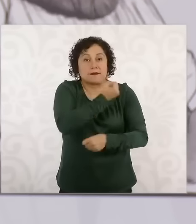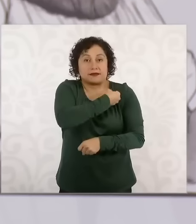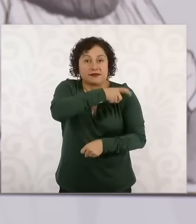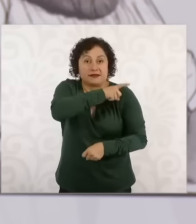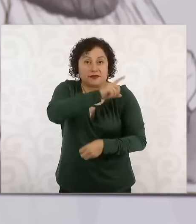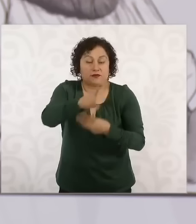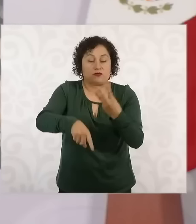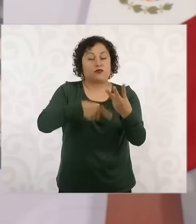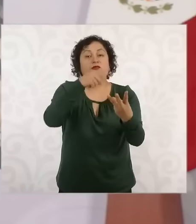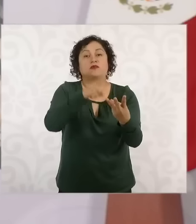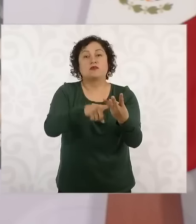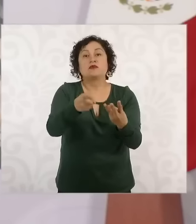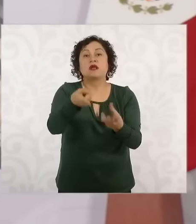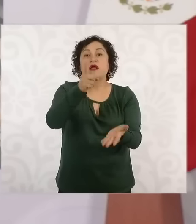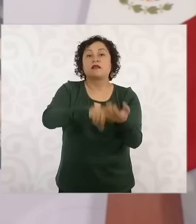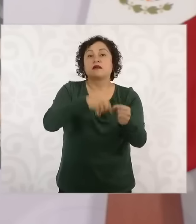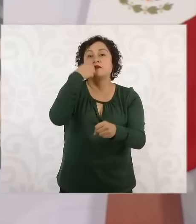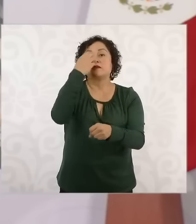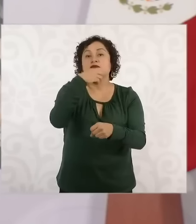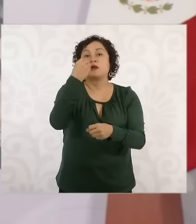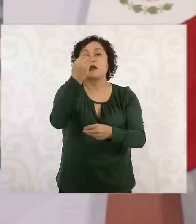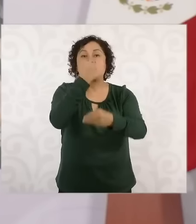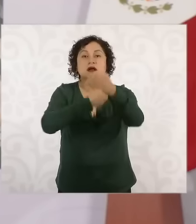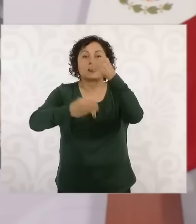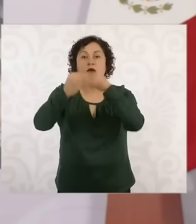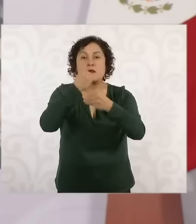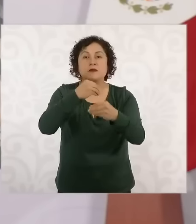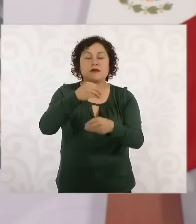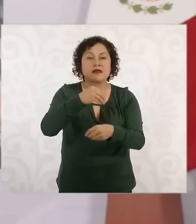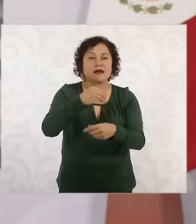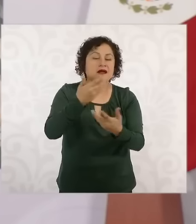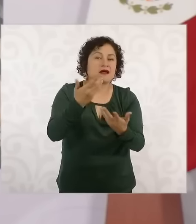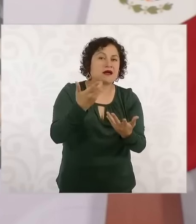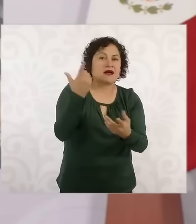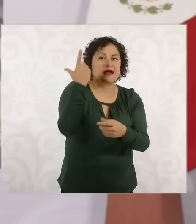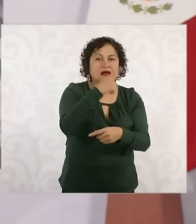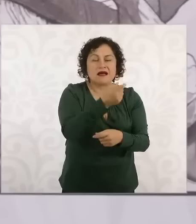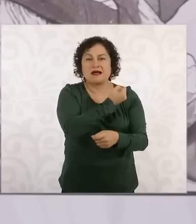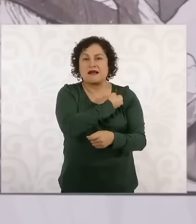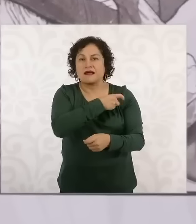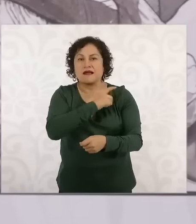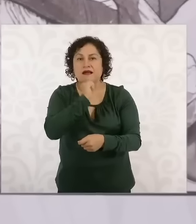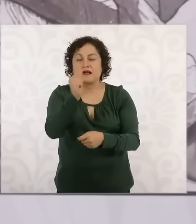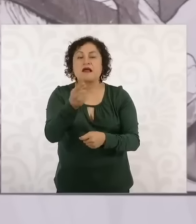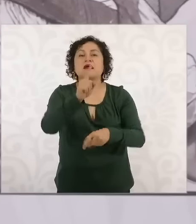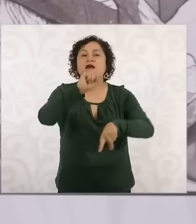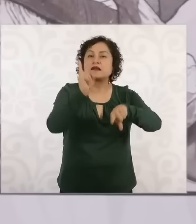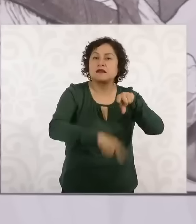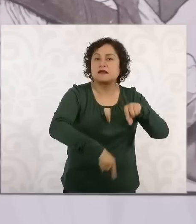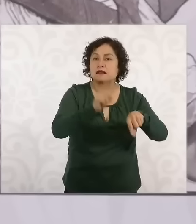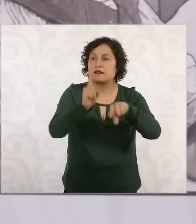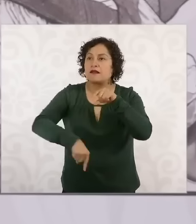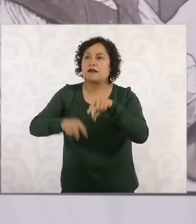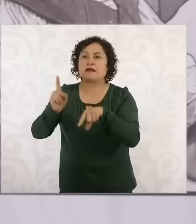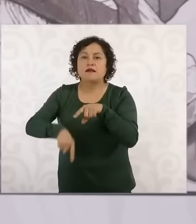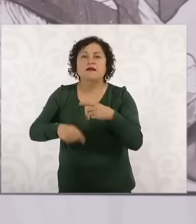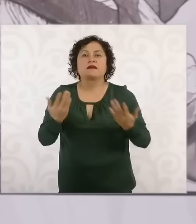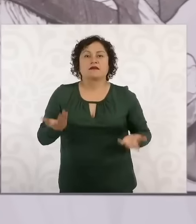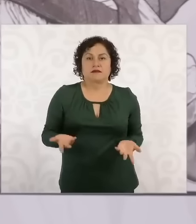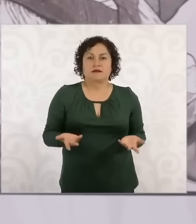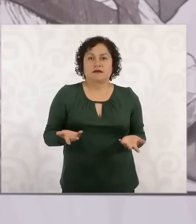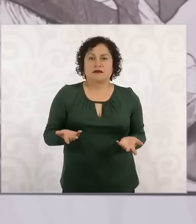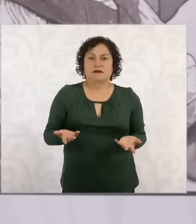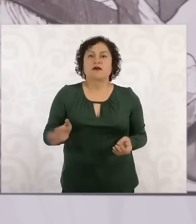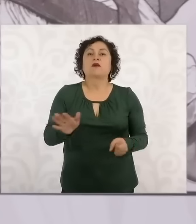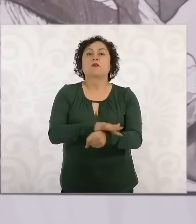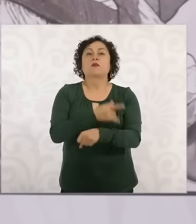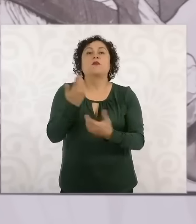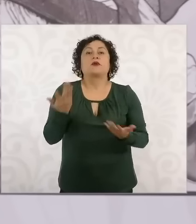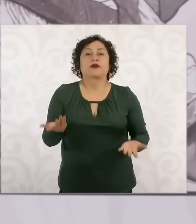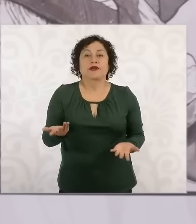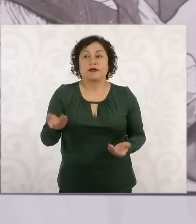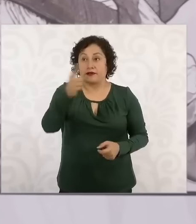las escuelas. ¿Por qué? Porque no podemos seguir pues creciendo. Mientras crece la población,